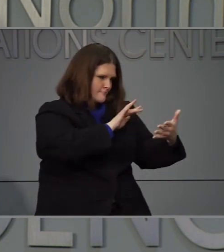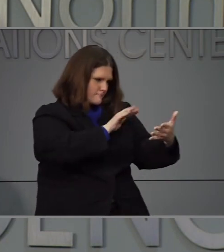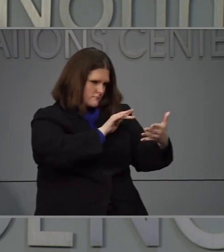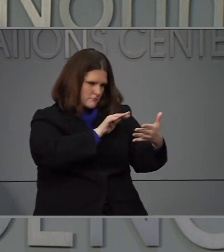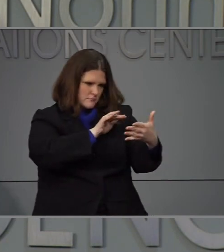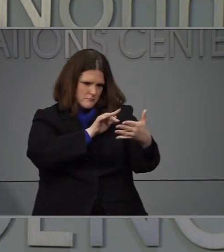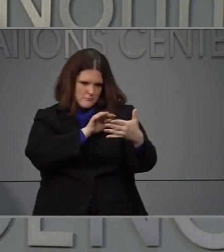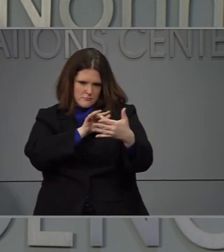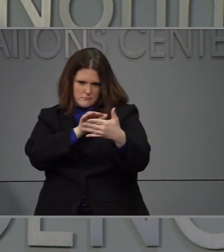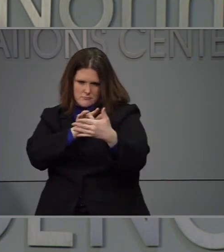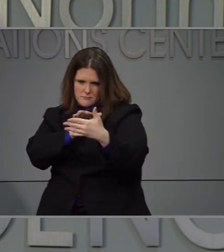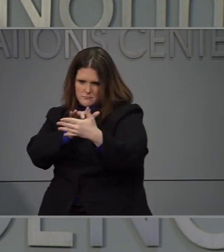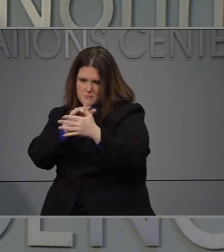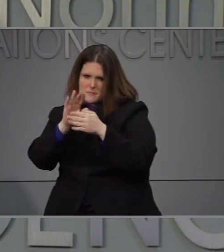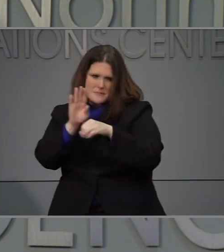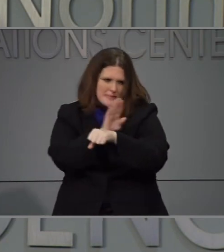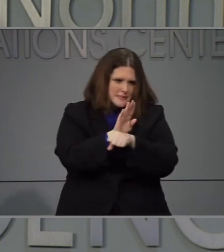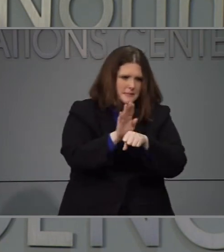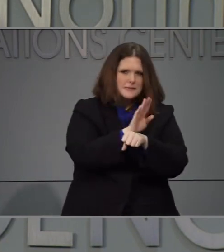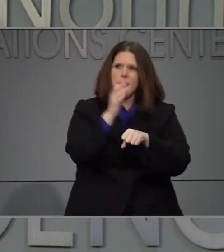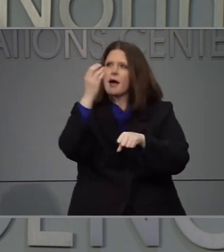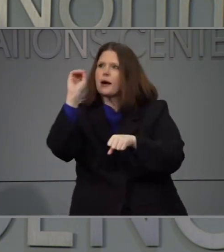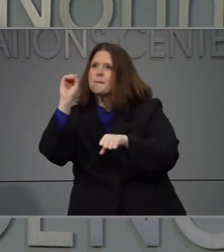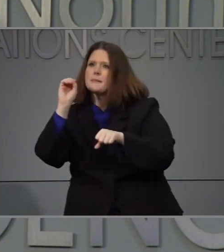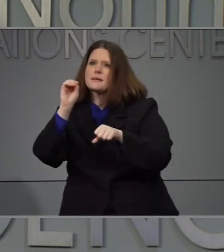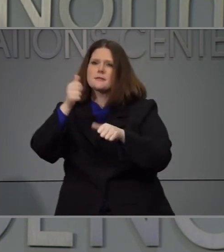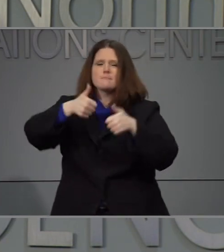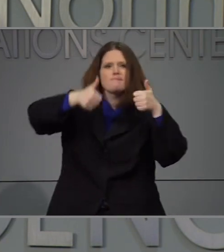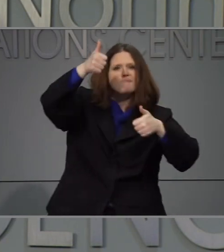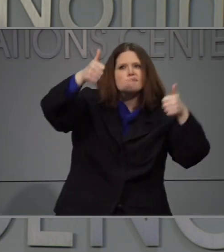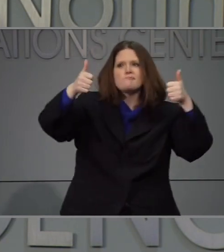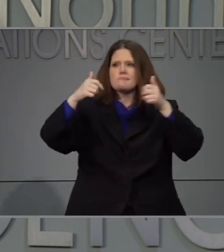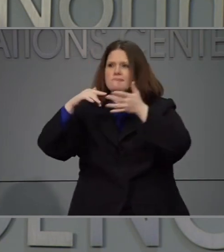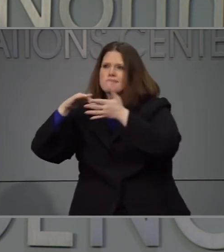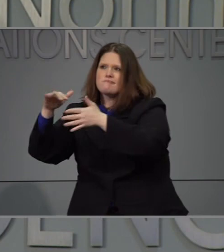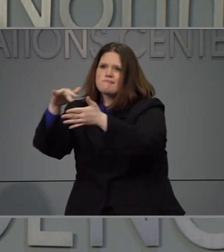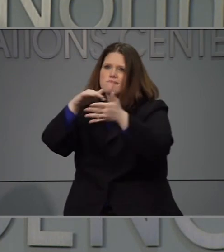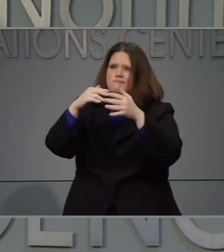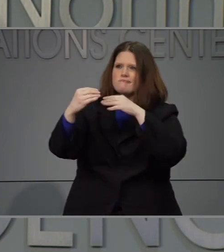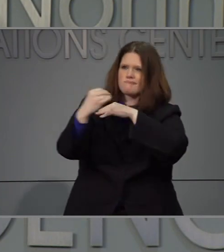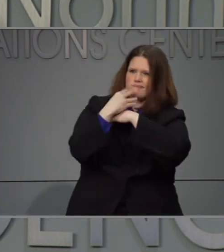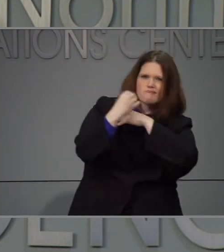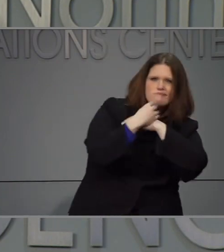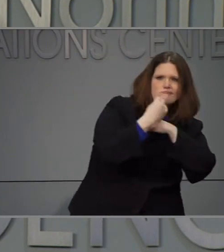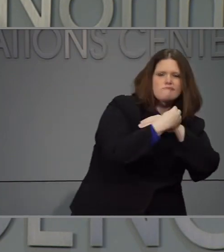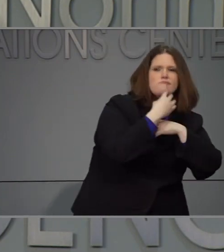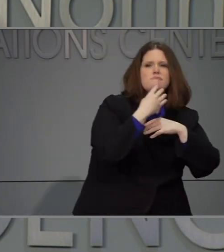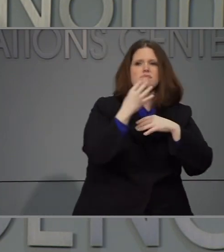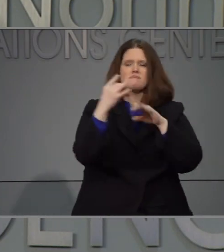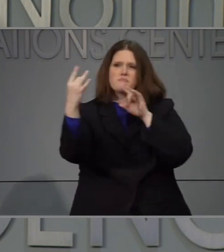tomar esas decisiones. Seguiremos con tanto los negocios y líderes, el industria, yo sé que las